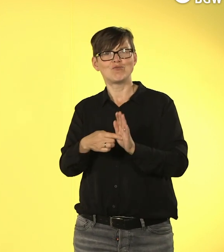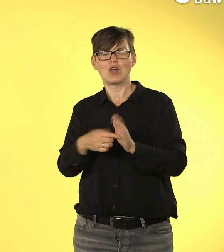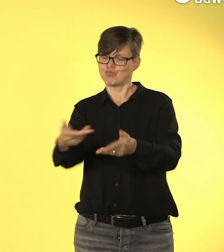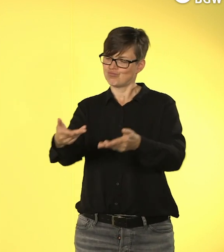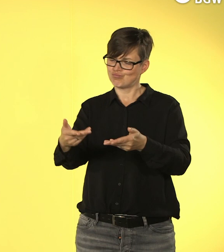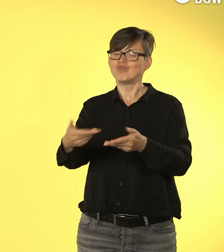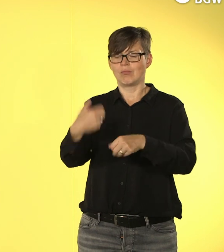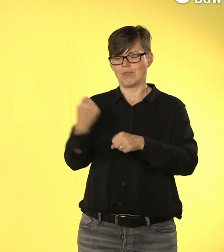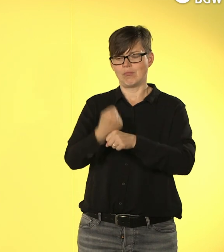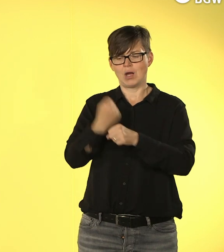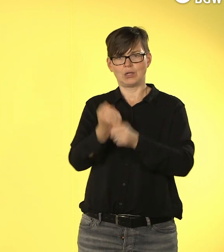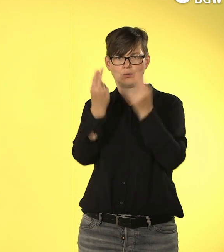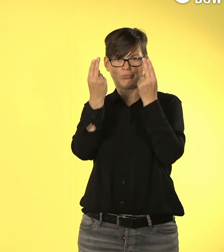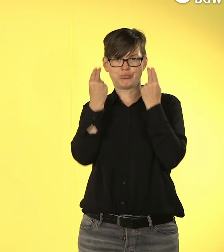ohne sie zu hinterfragen.